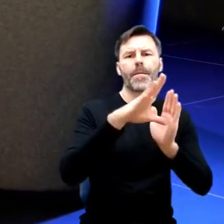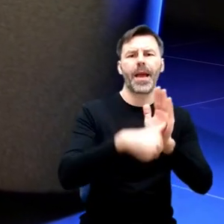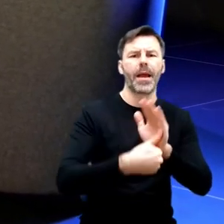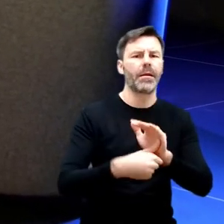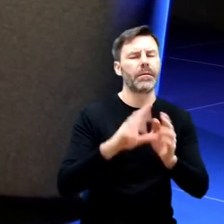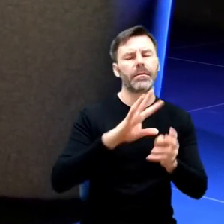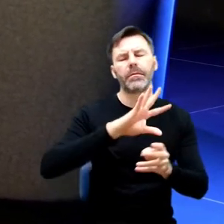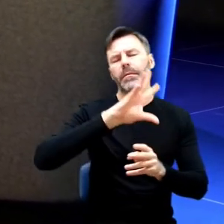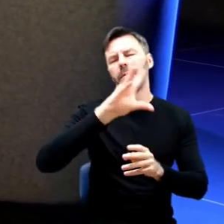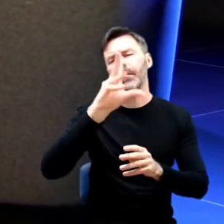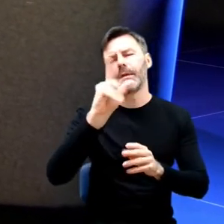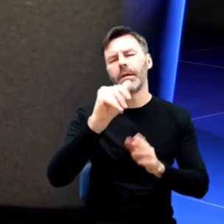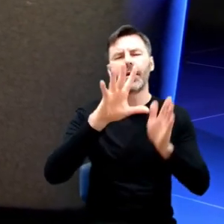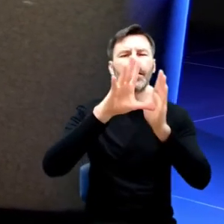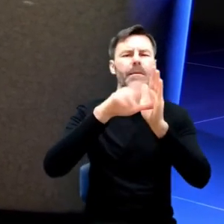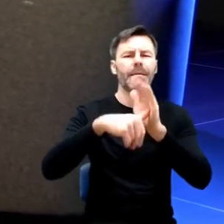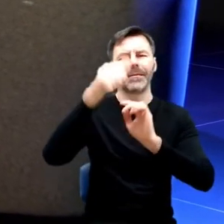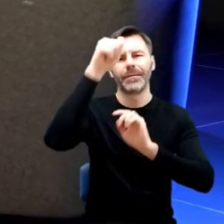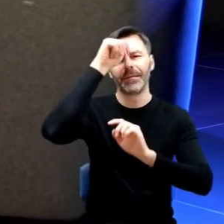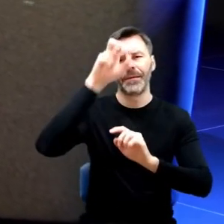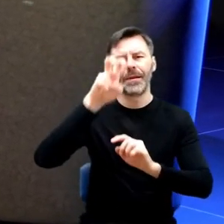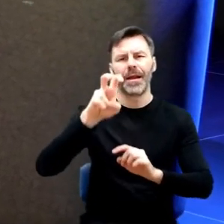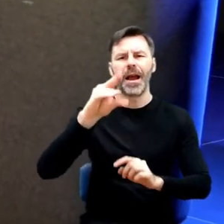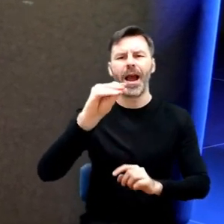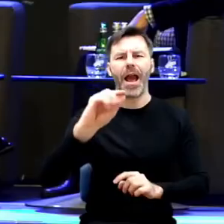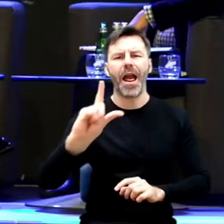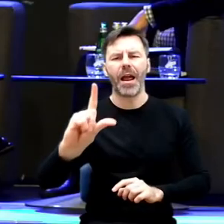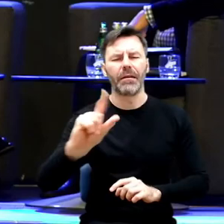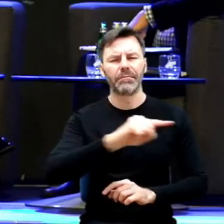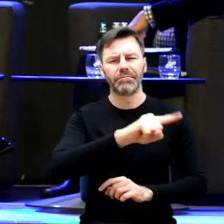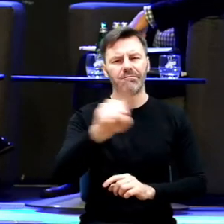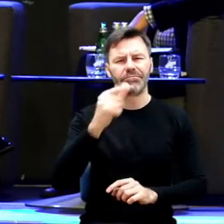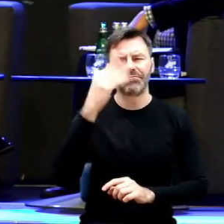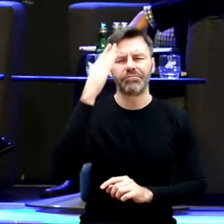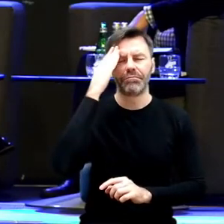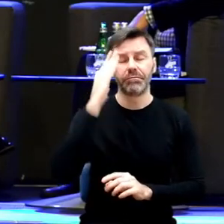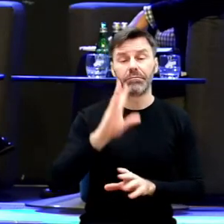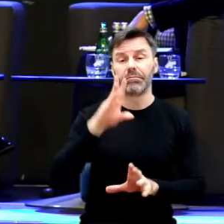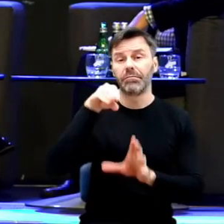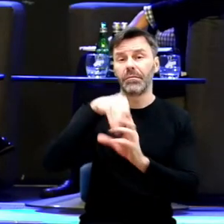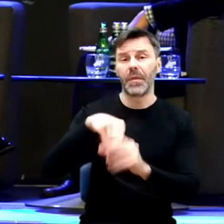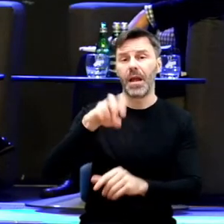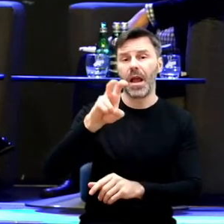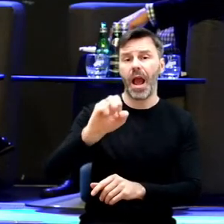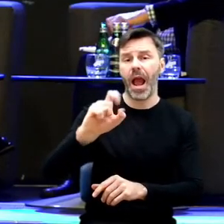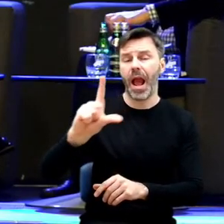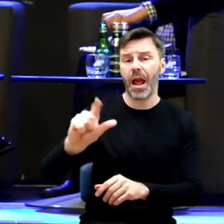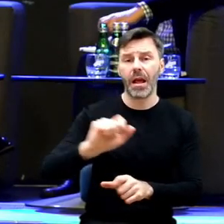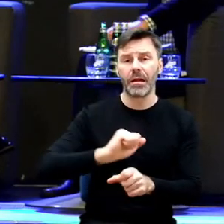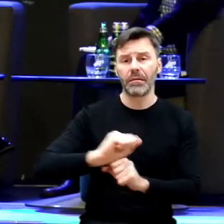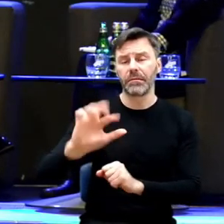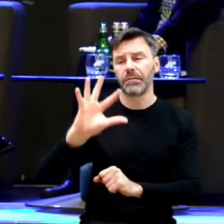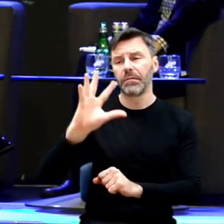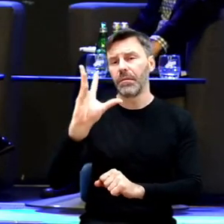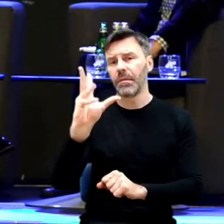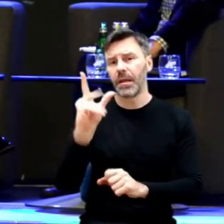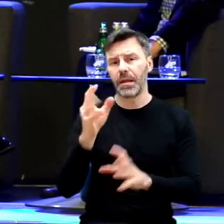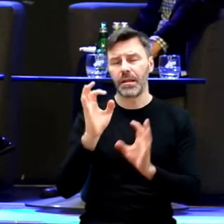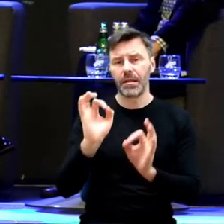Świetnie Państwu znane, które posiada wszystkie walory. O dostępności, w tej chwili mówić nie będę,